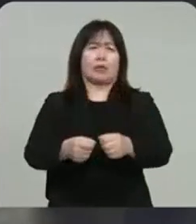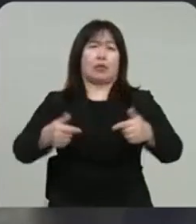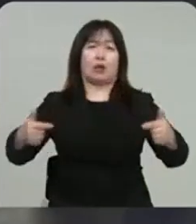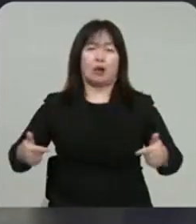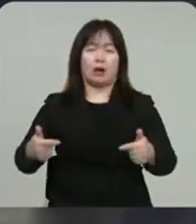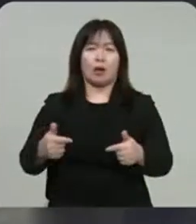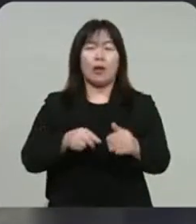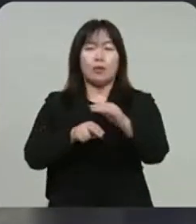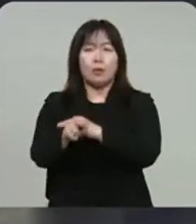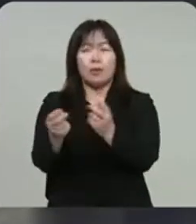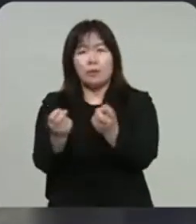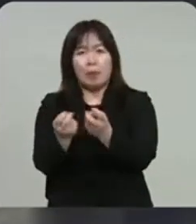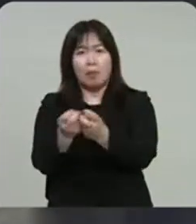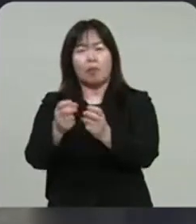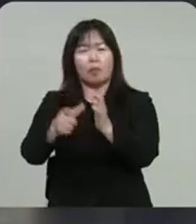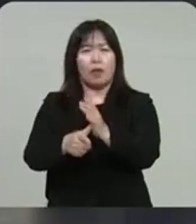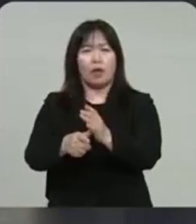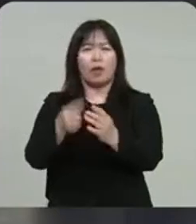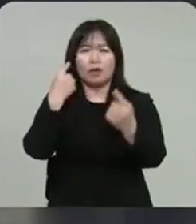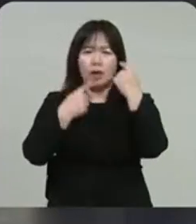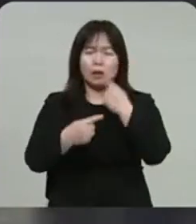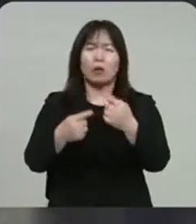대피하는 과정에서 다치는 경우가 많습니다.